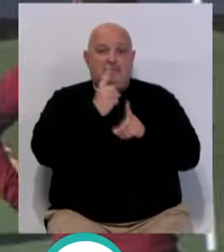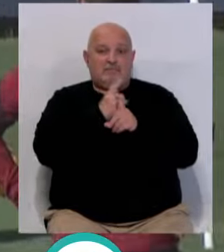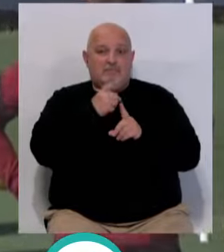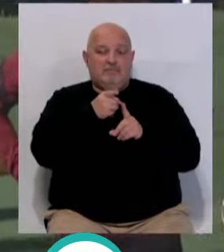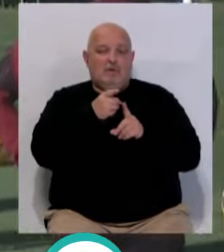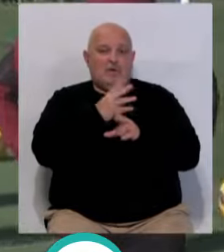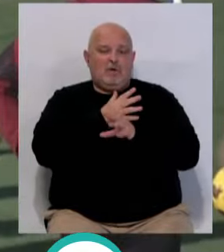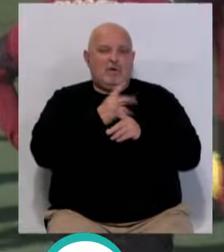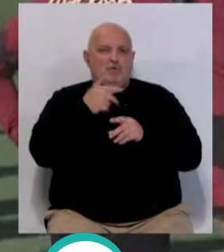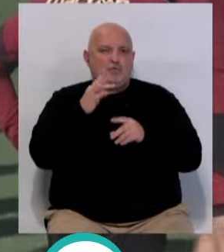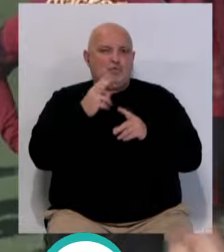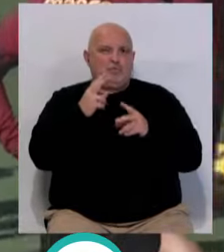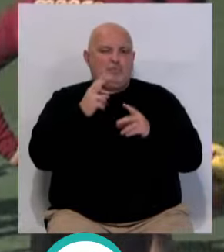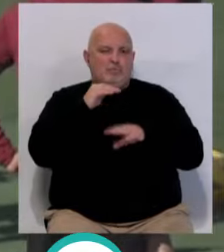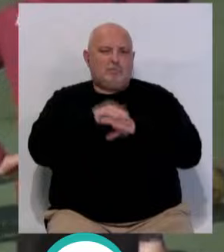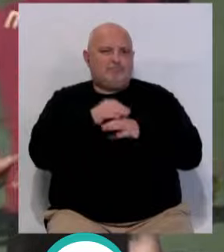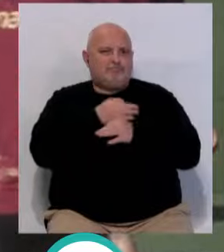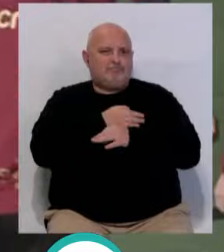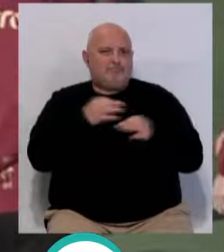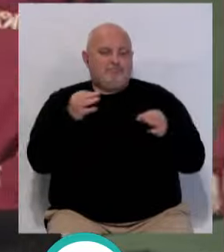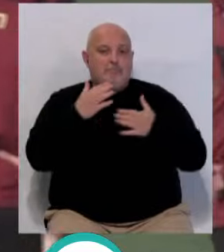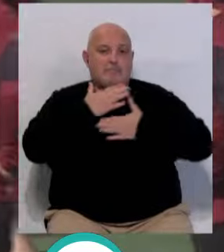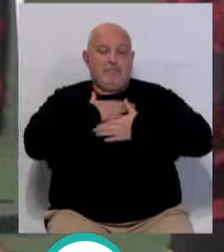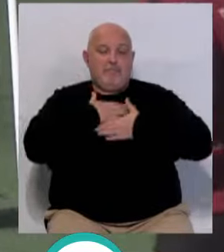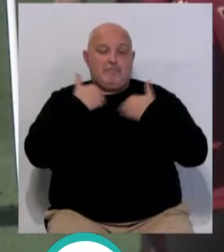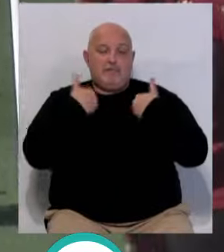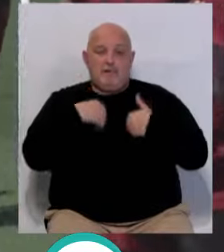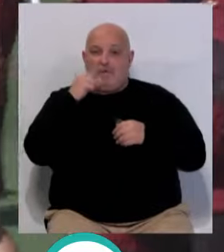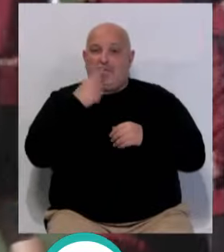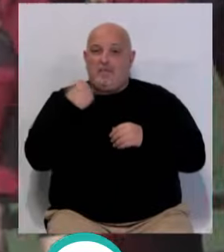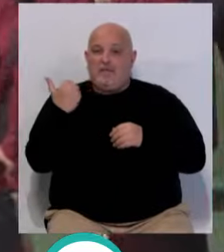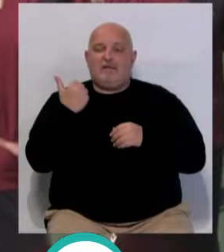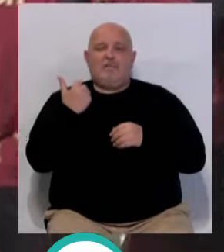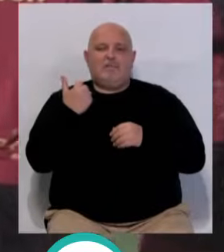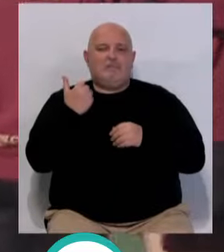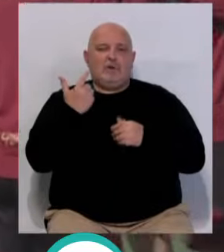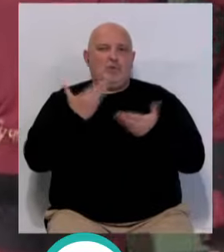jug con chu yo creo que cumplieron perfectamente para mí personalmente me pareció Injusto que que